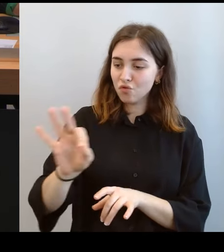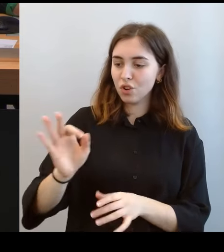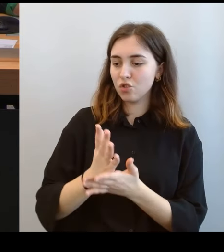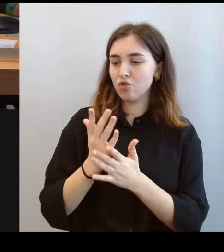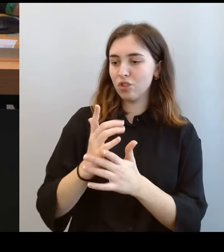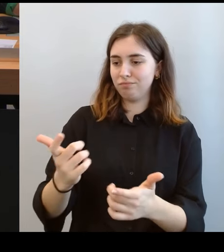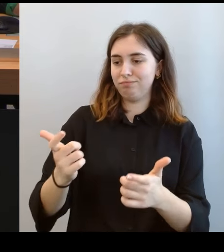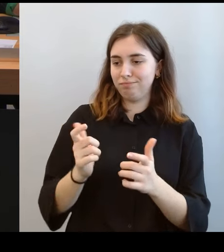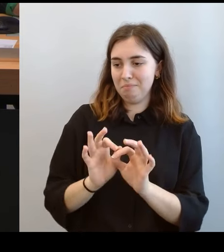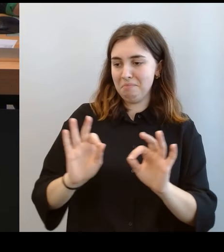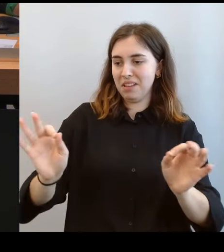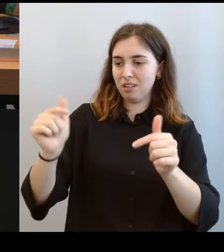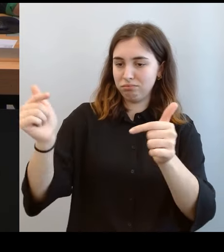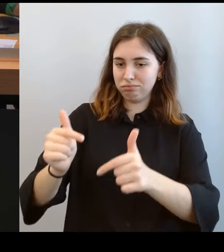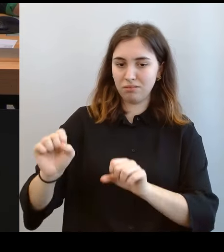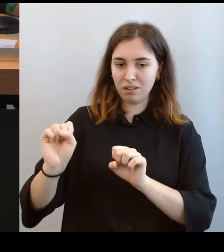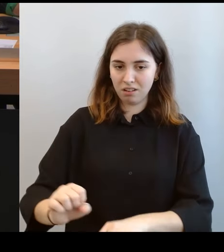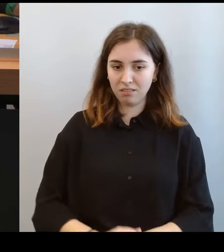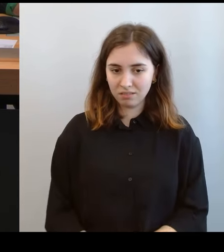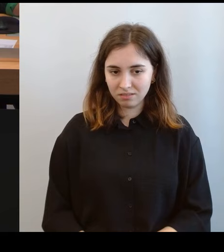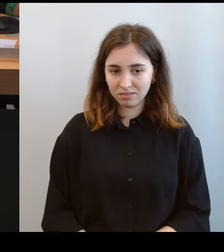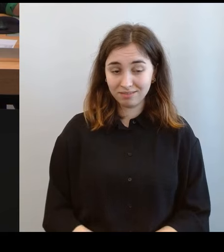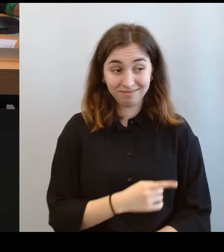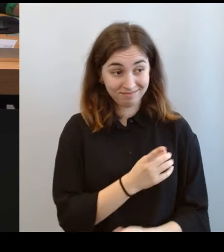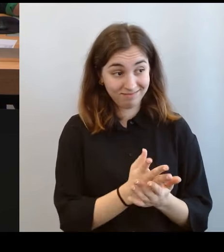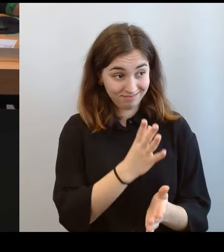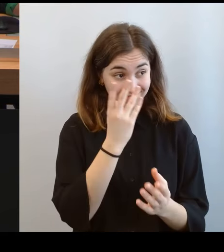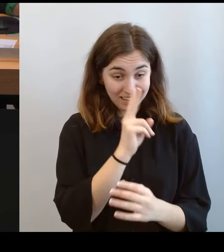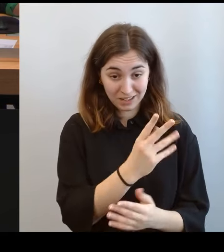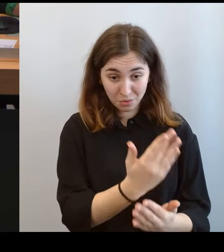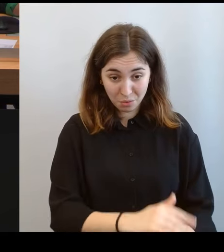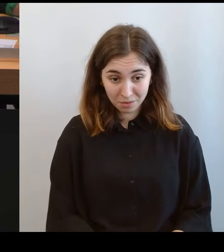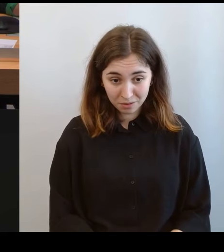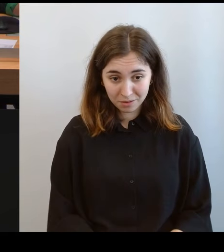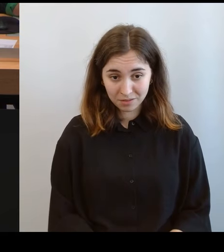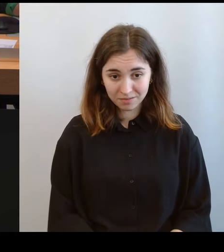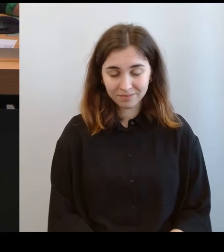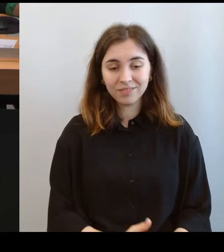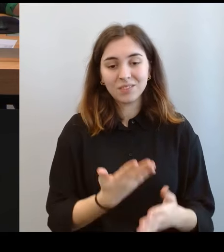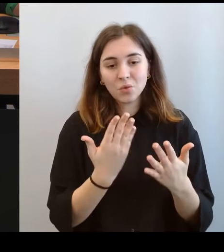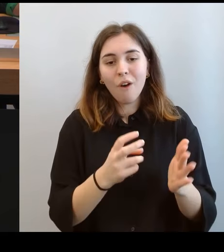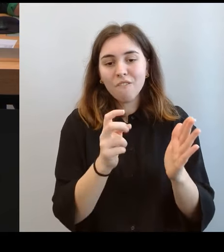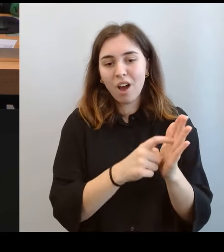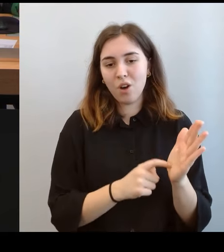Sehen Sie? Genau das ist zwingende Voraussetzung, um Antworten auf diese entscheidende Frage zu finden.